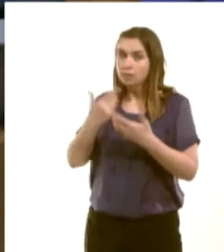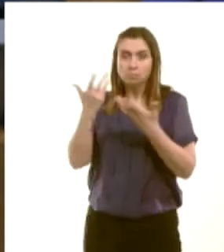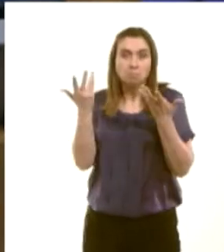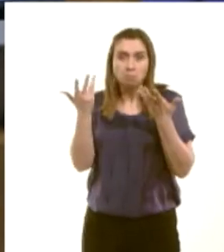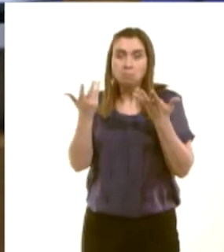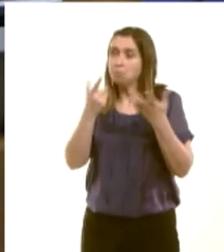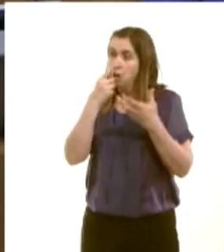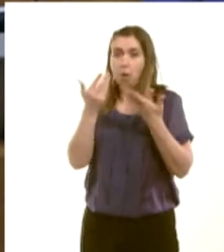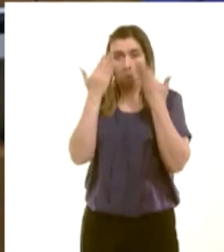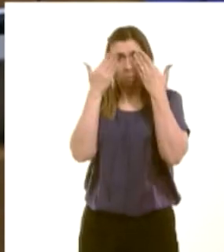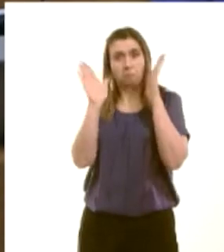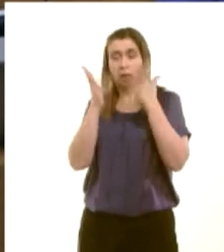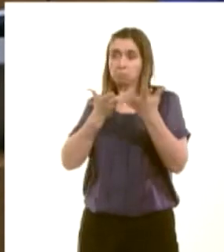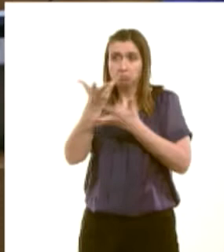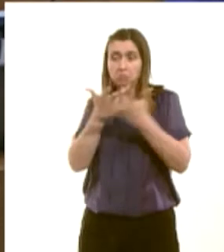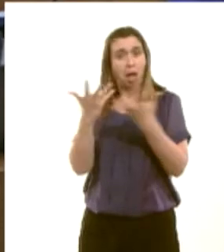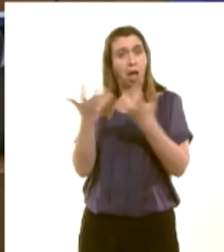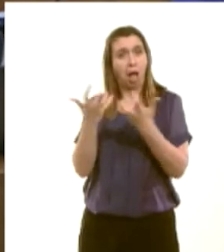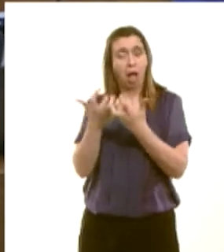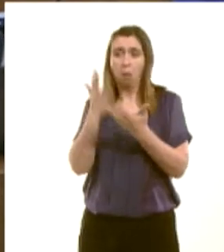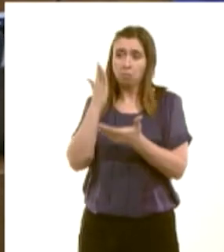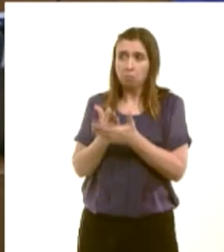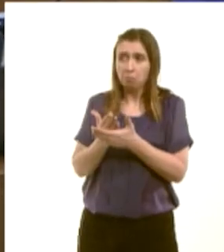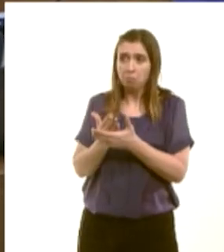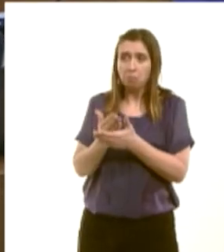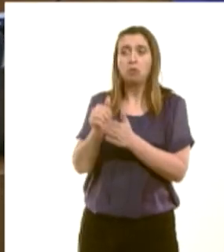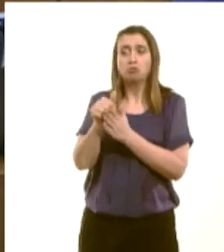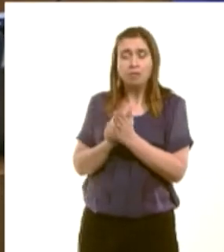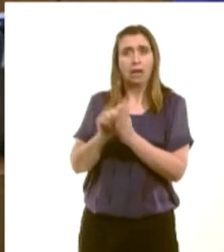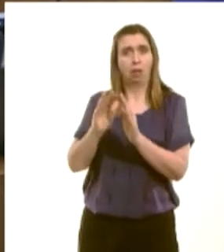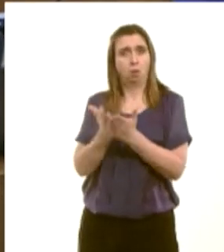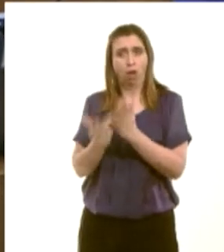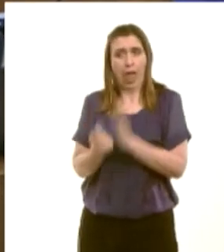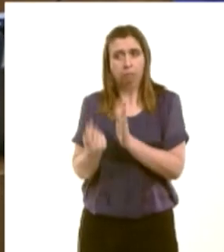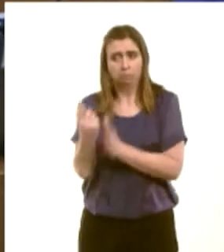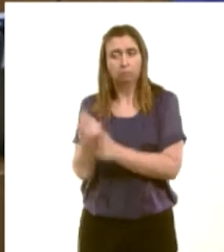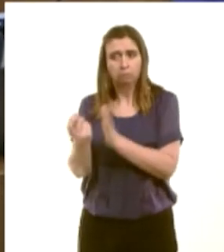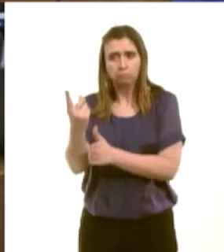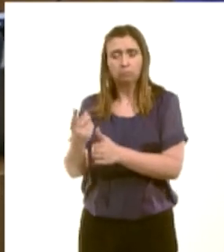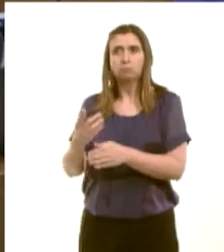ei wneud yn ymarferolówrth gwrs, o gofioír ffaith y byddaiín rhaid talu am hwnnw. Byddaiín